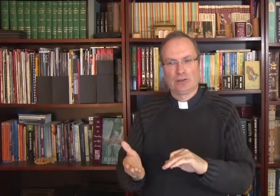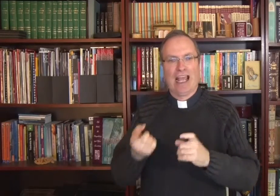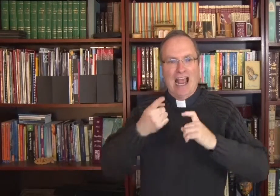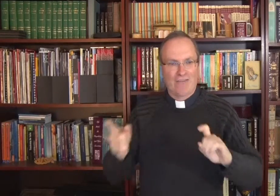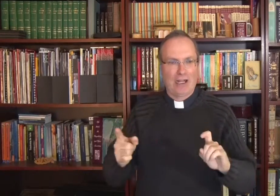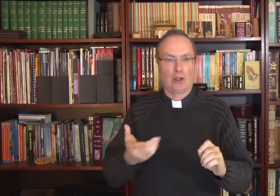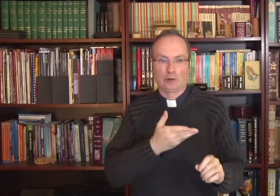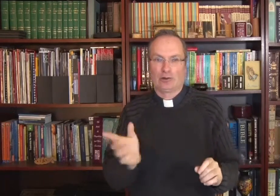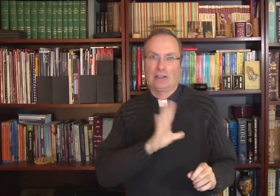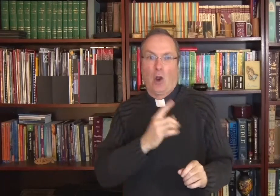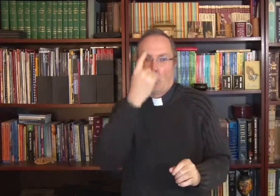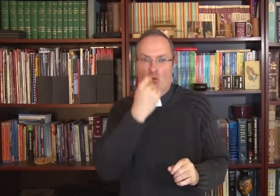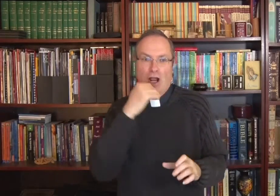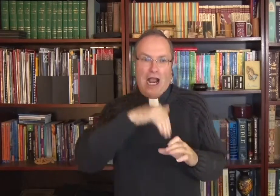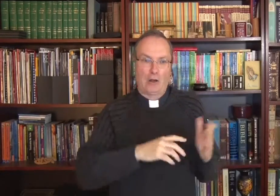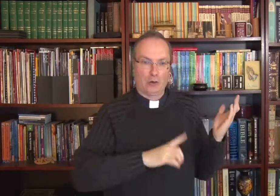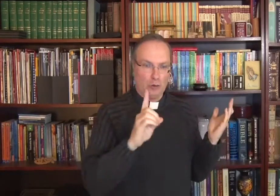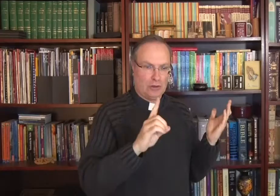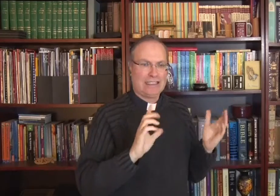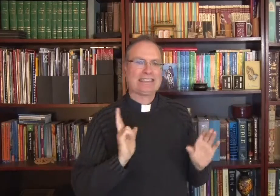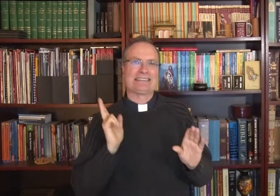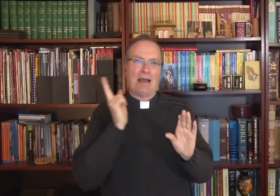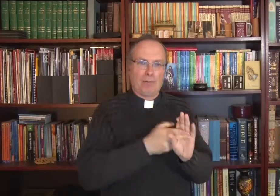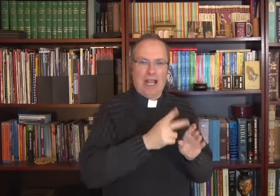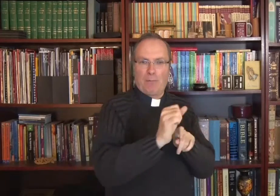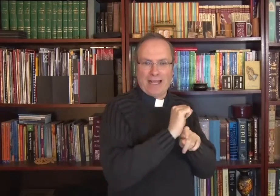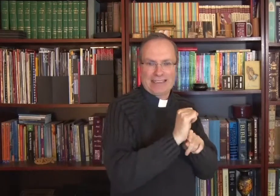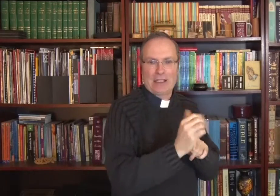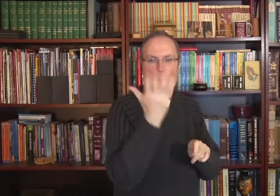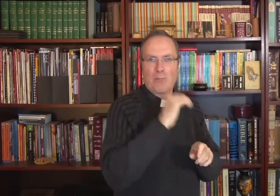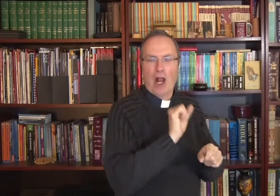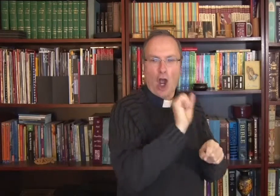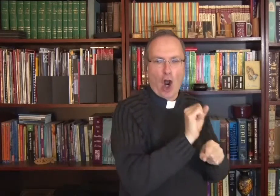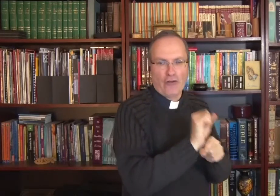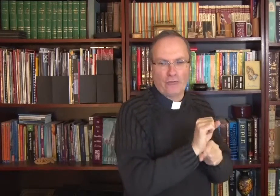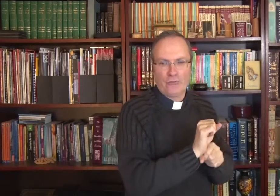afin que ceux qui ont cru en Dieu s’appliquent à pratiquer de belles œuvres.